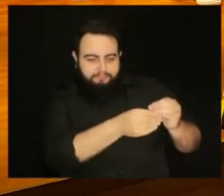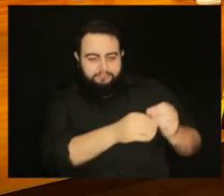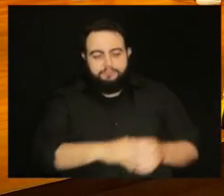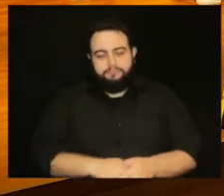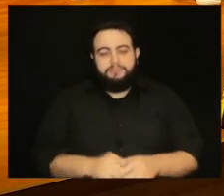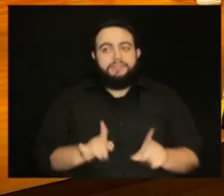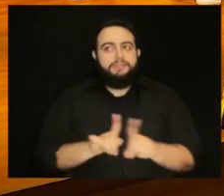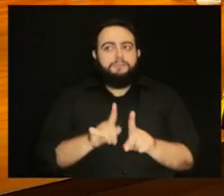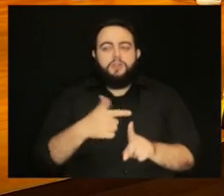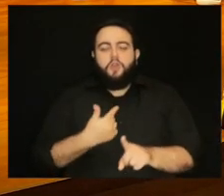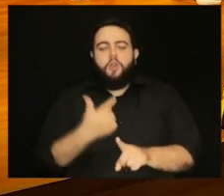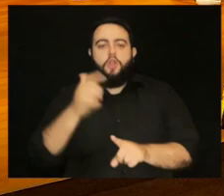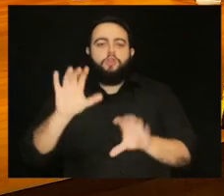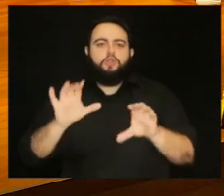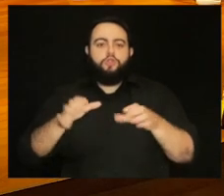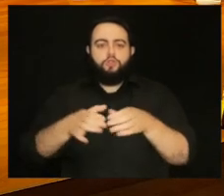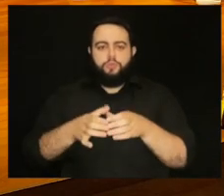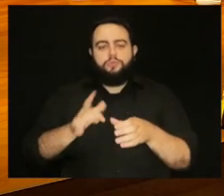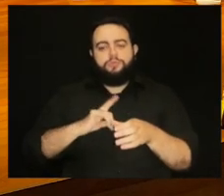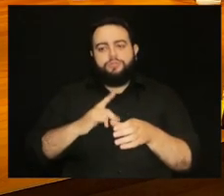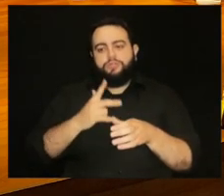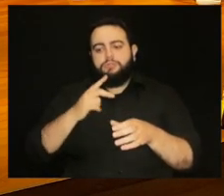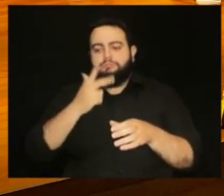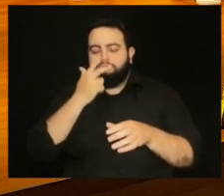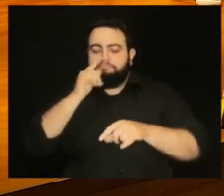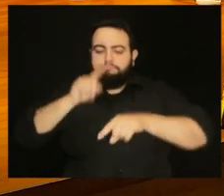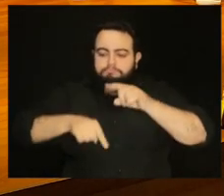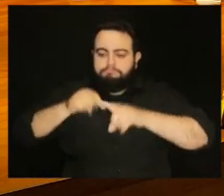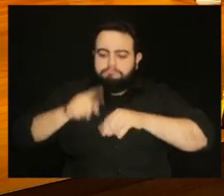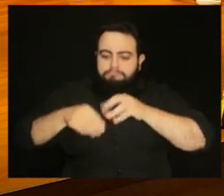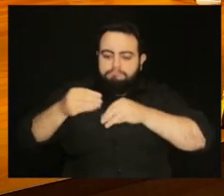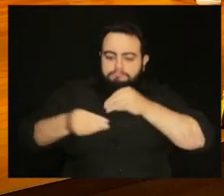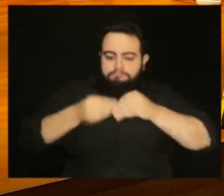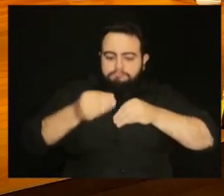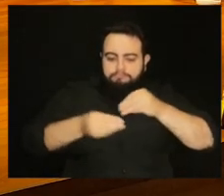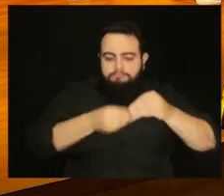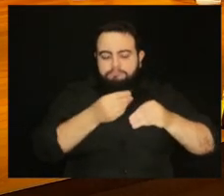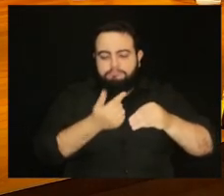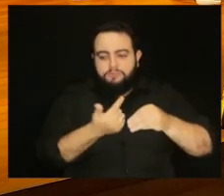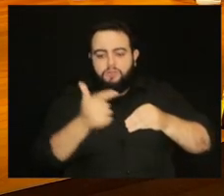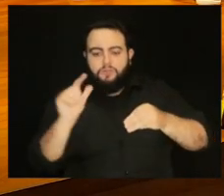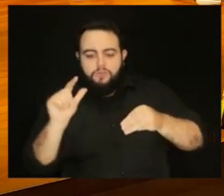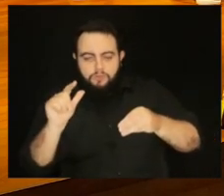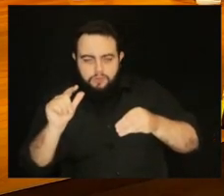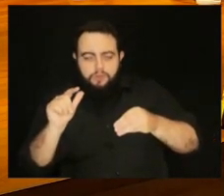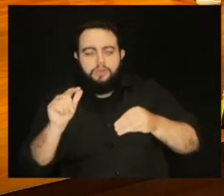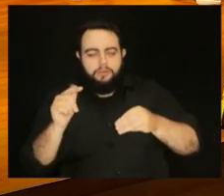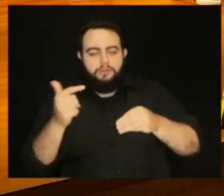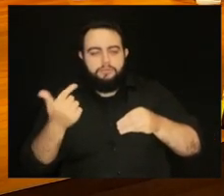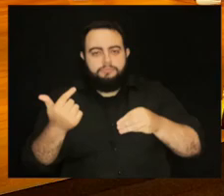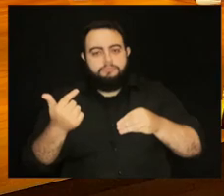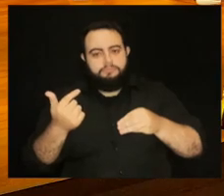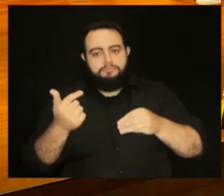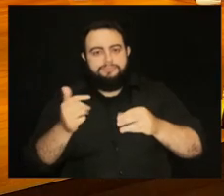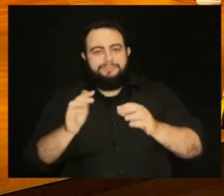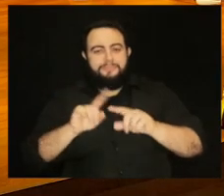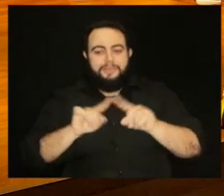tinham esse formato de violino piano às vezes um bandoneon porque já se tocava tango mas todos